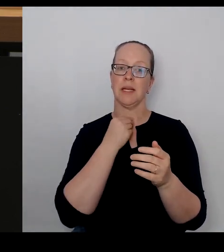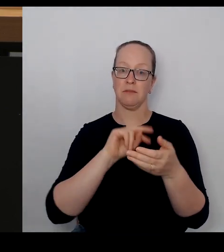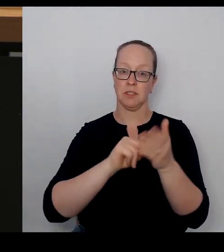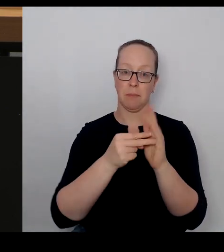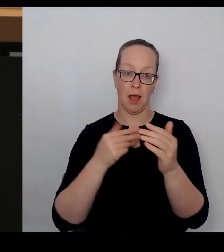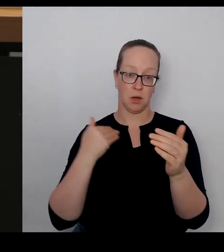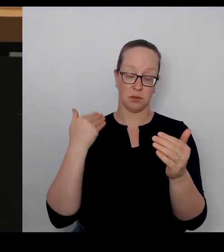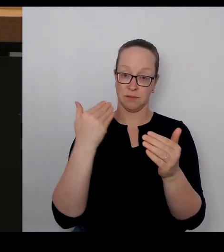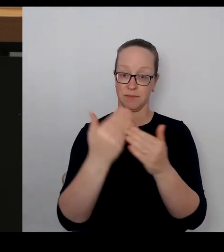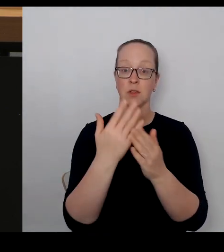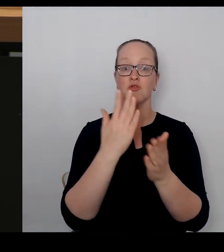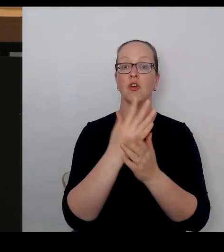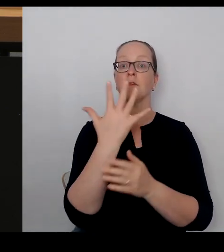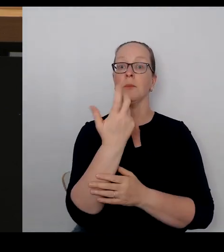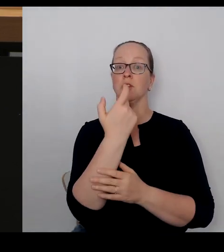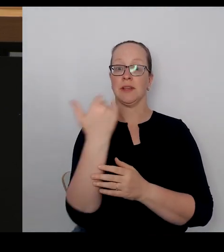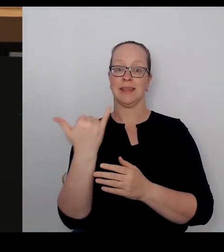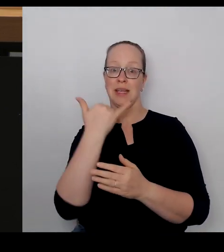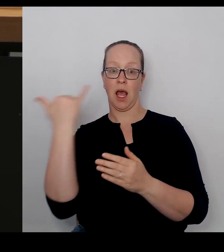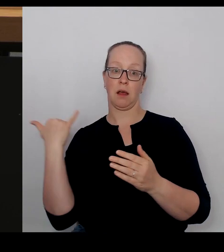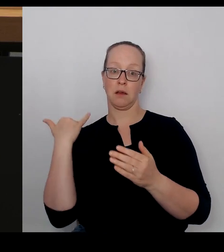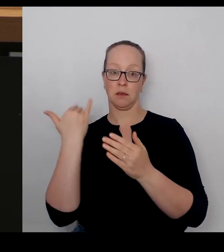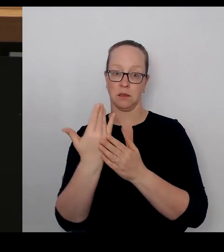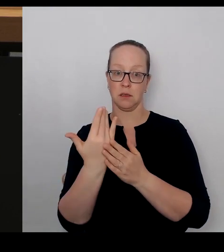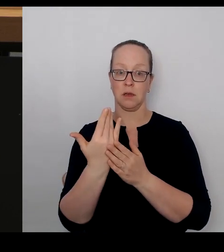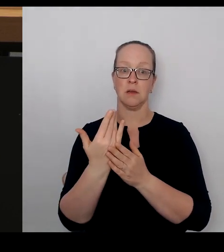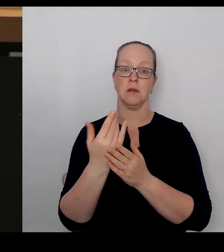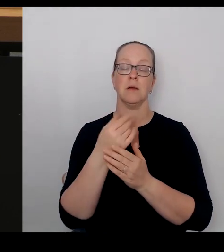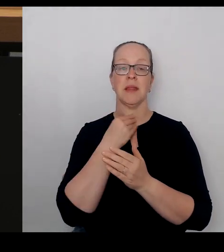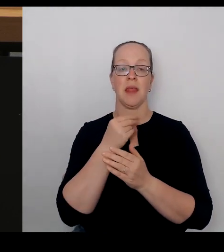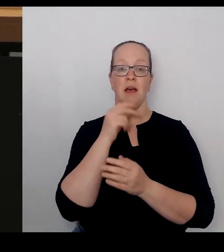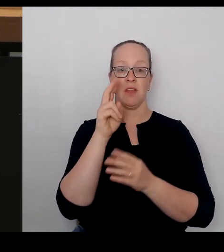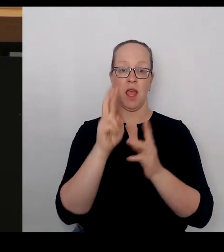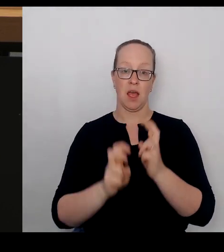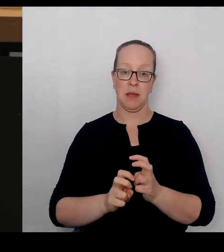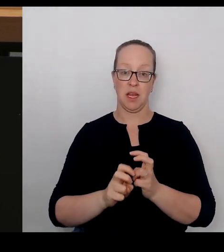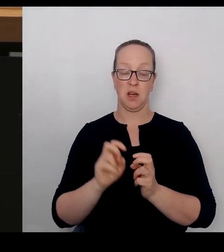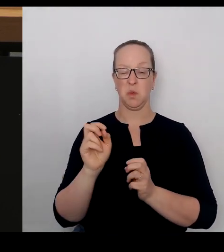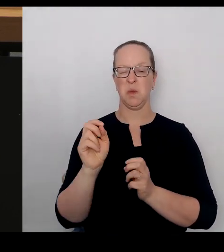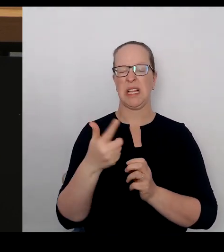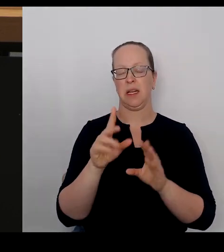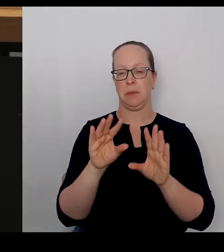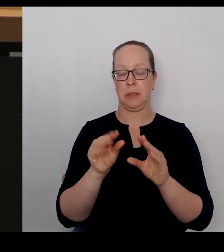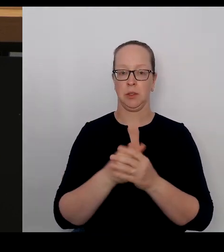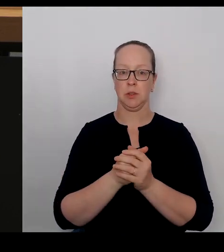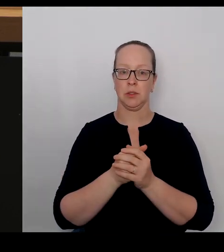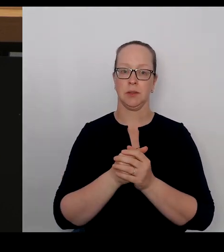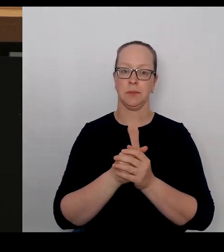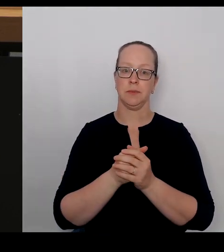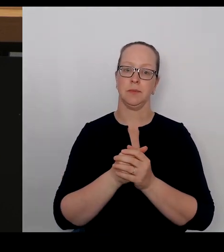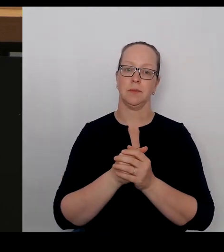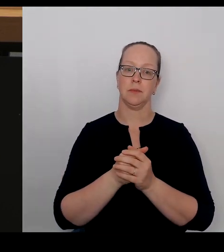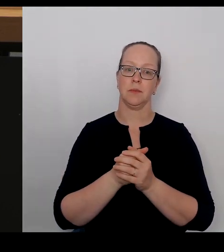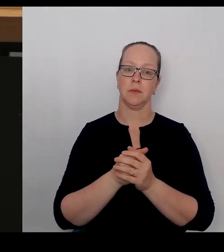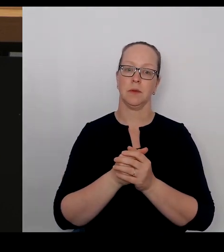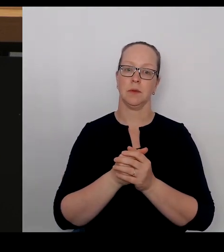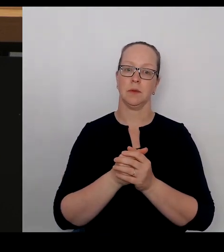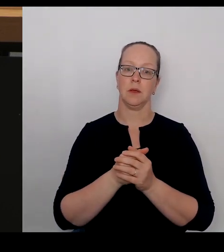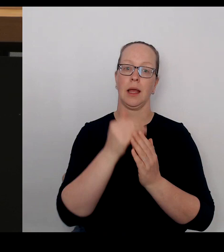Auch die Richtlinien der Regierungspolitik vom Mai 2023 nennen das Ziel, die Zahl der unbesetzten Stellen deutlich zu reduzieren.